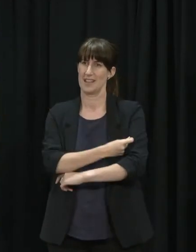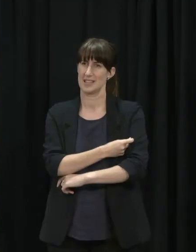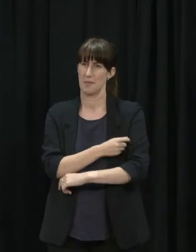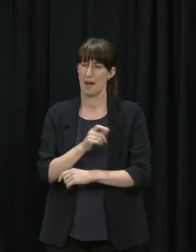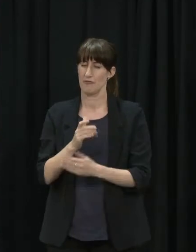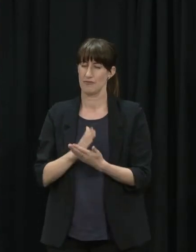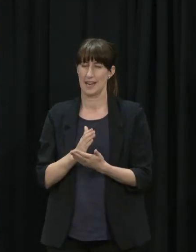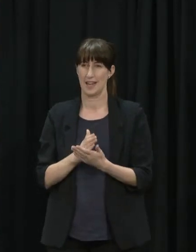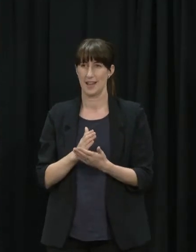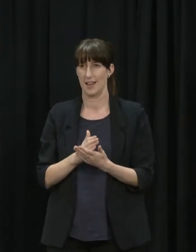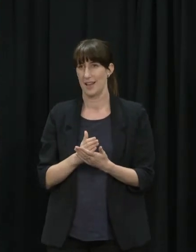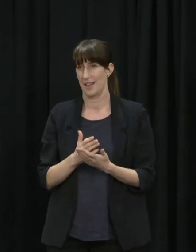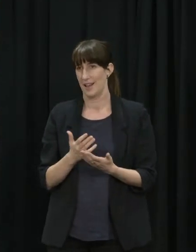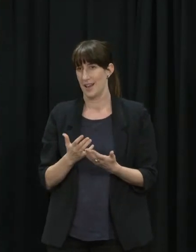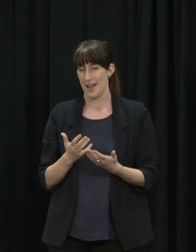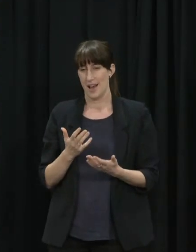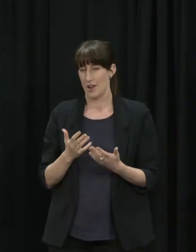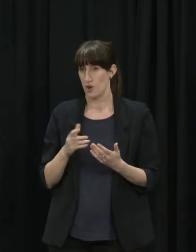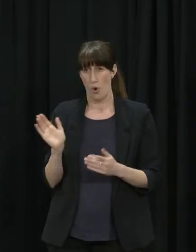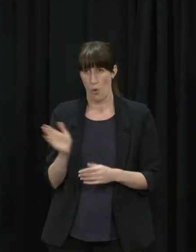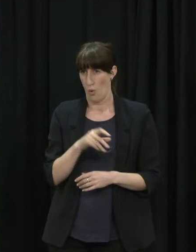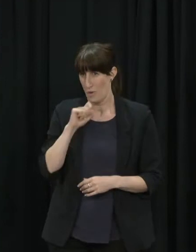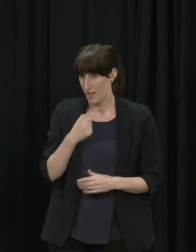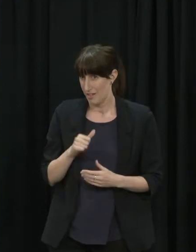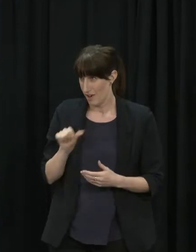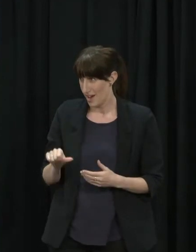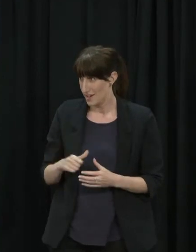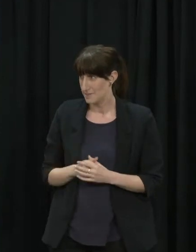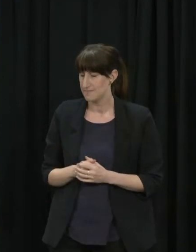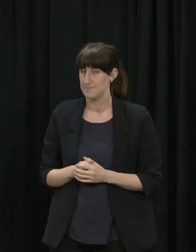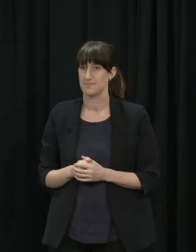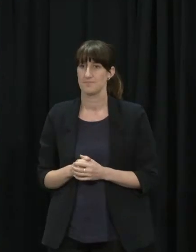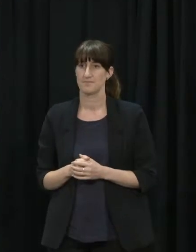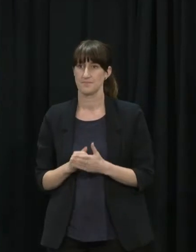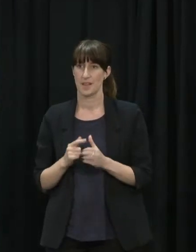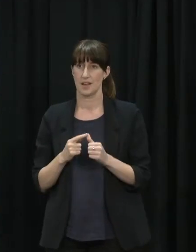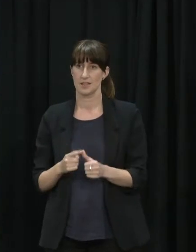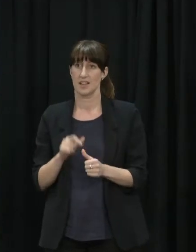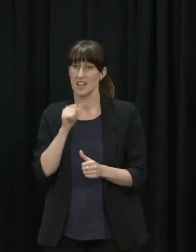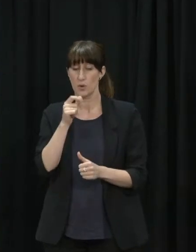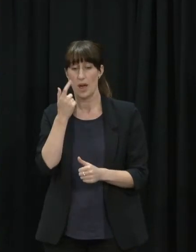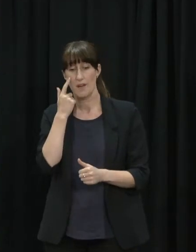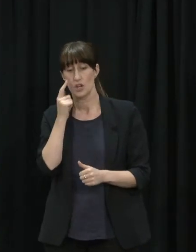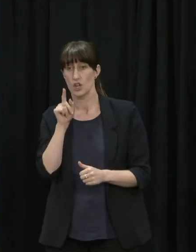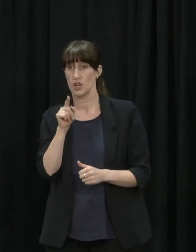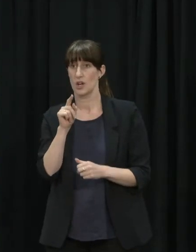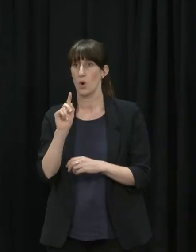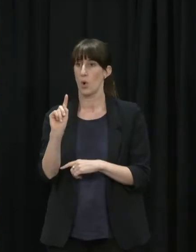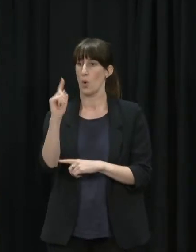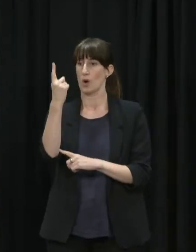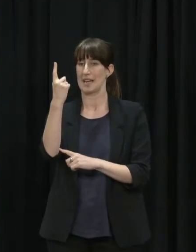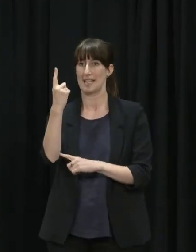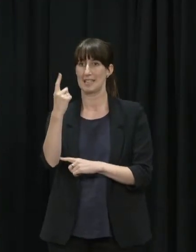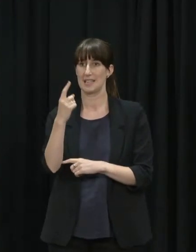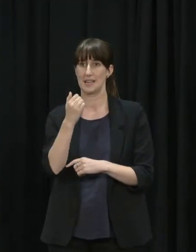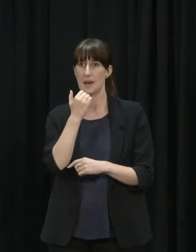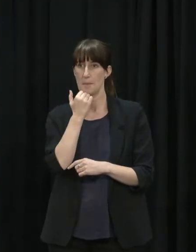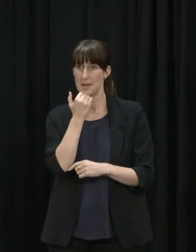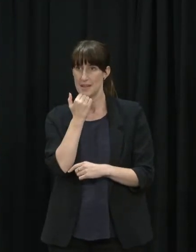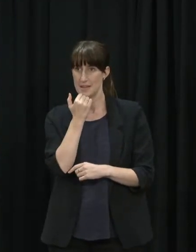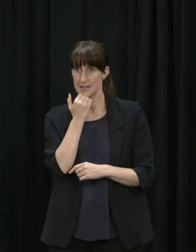mutunga o Pepuere? 80% neke atu